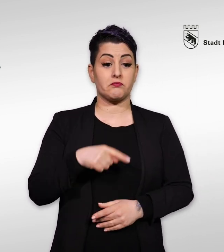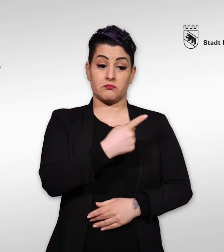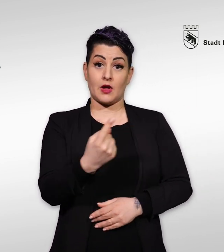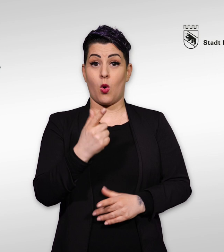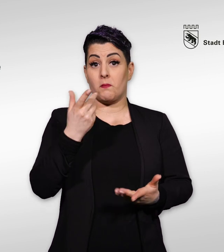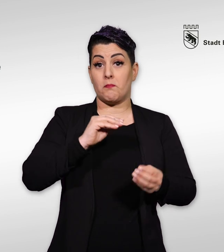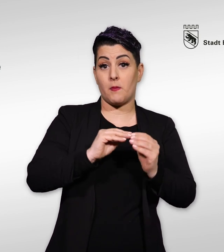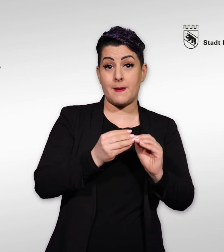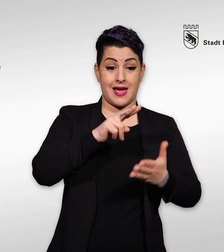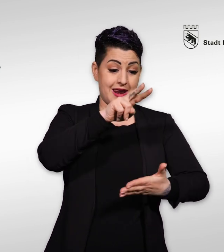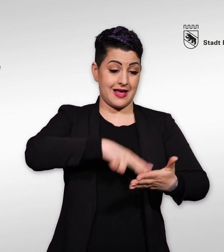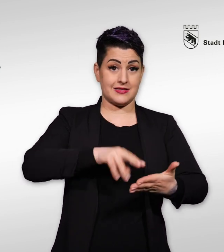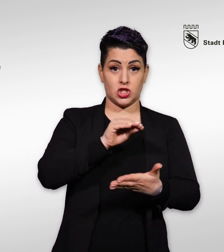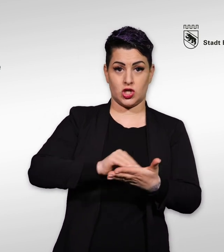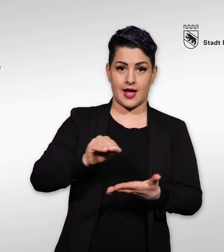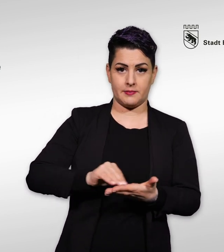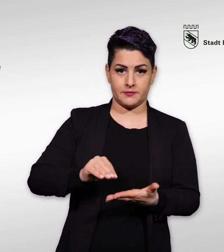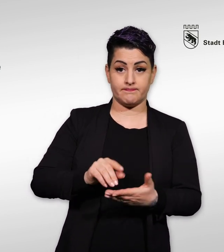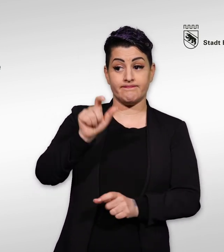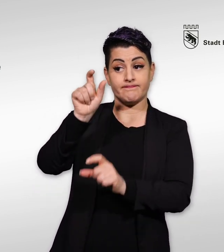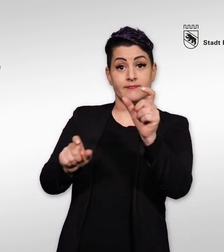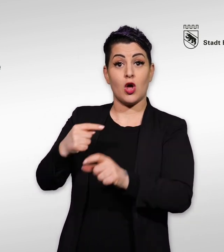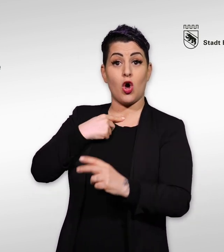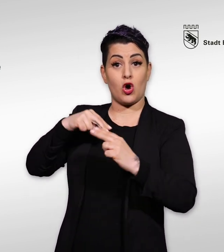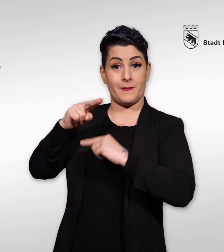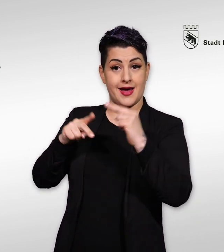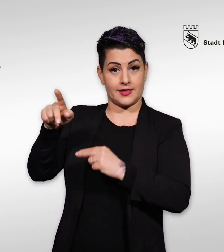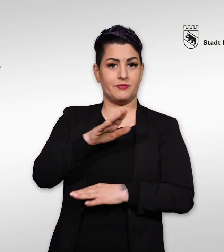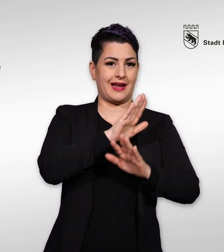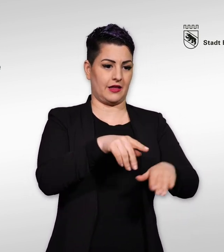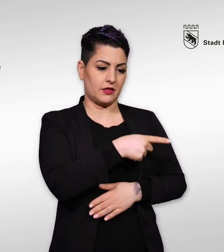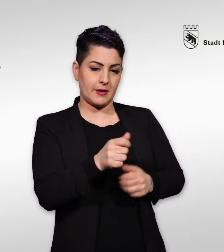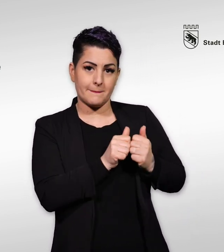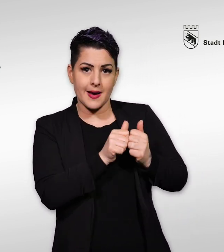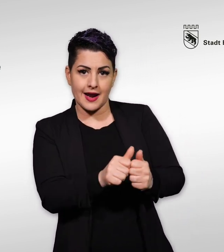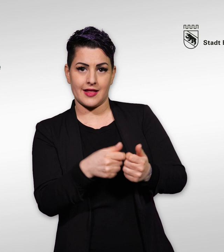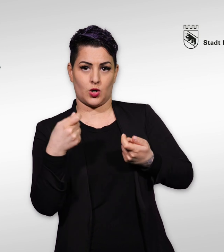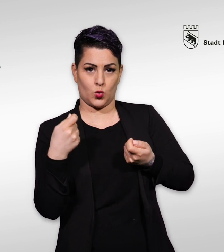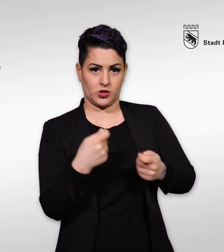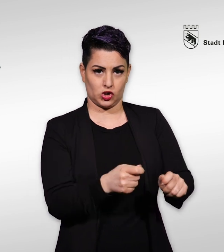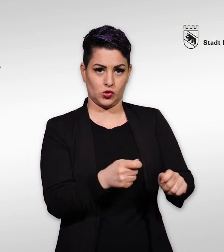Oder sie haben Probleme beim Lesen und Schreiben. Logopädinnen und Logopäden begleiten und unterstützen die Kinder